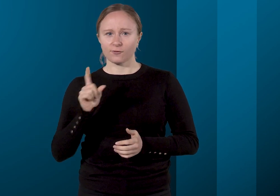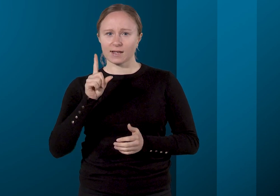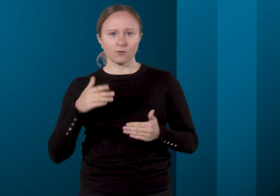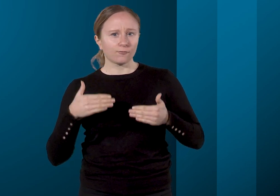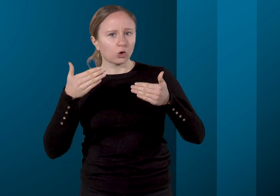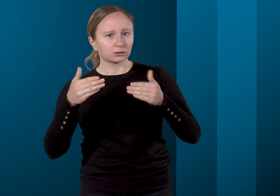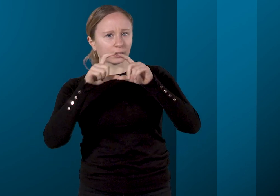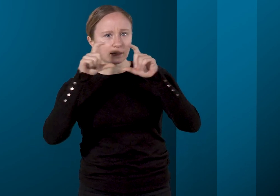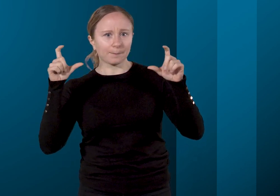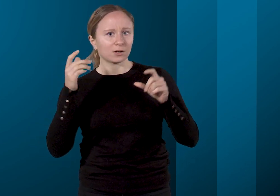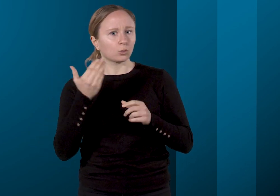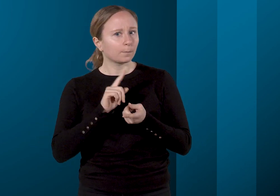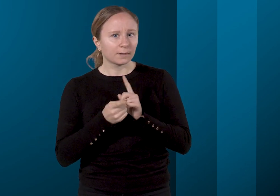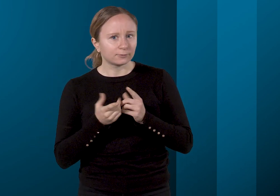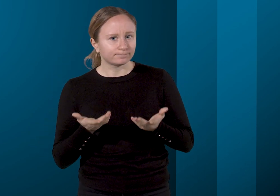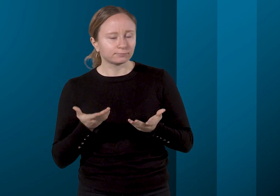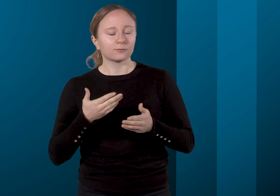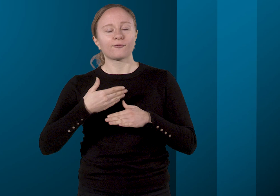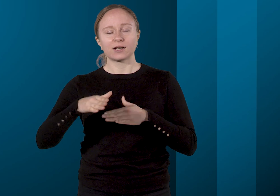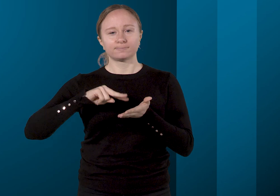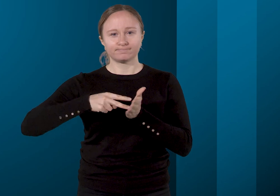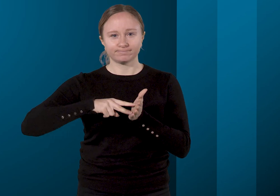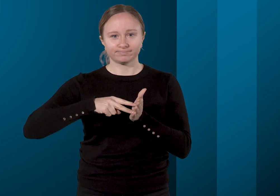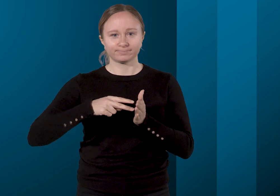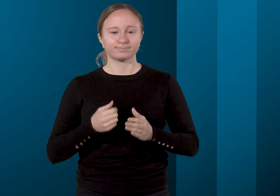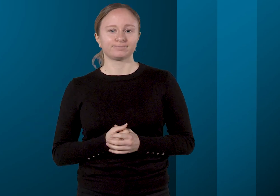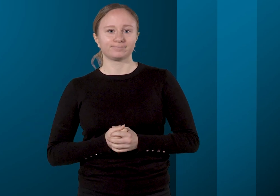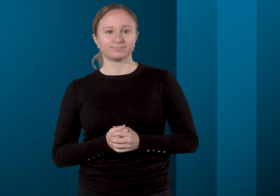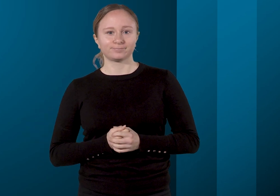Vilket tema som kommer att bli det följande är ännu öppet.